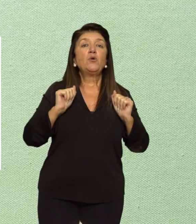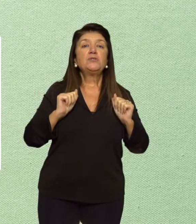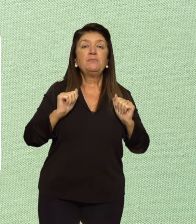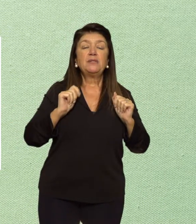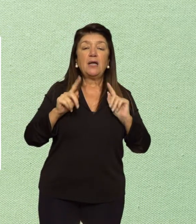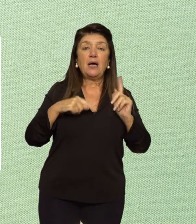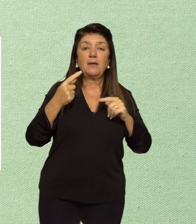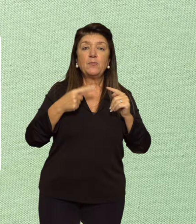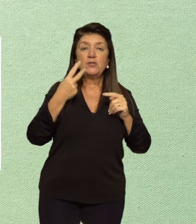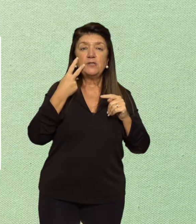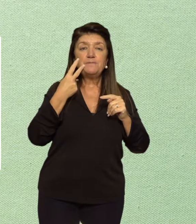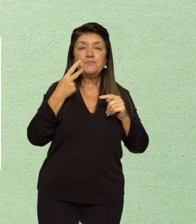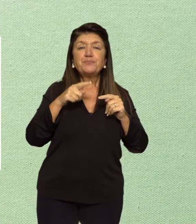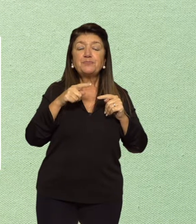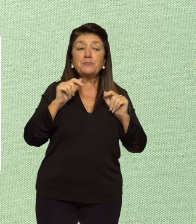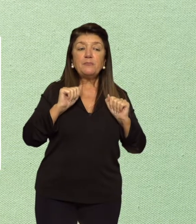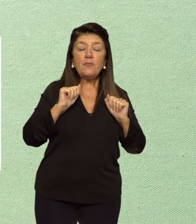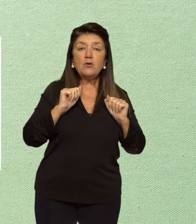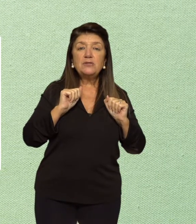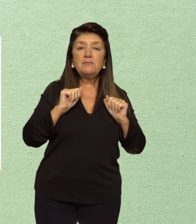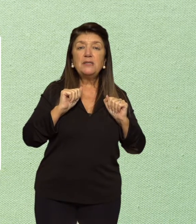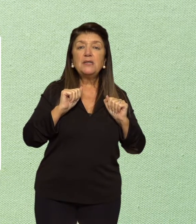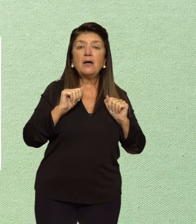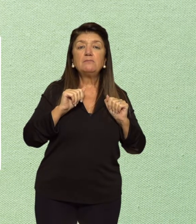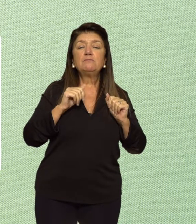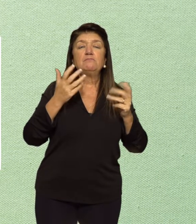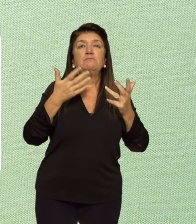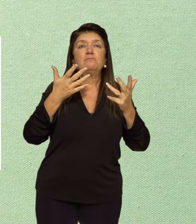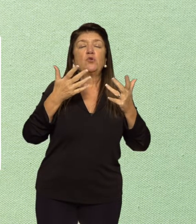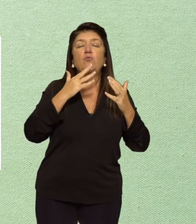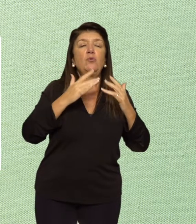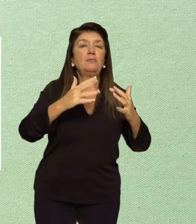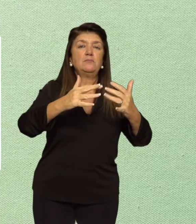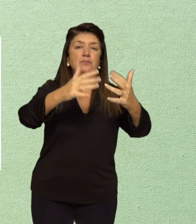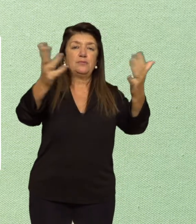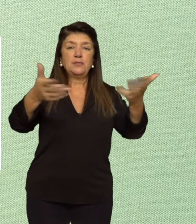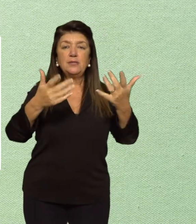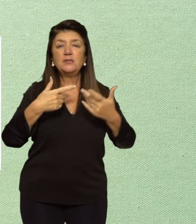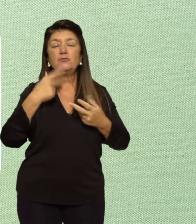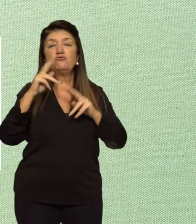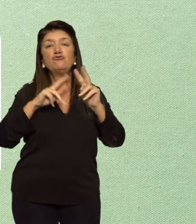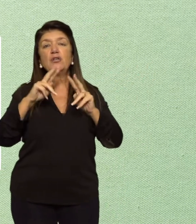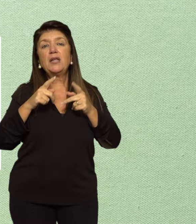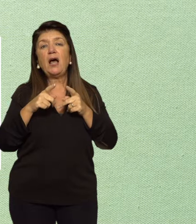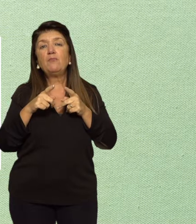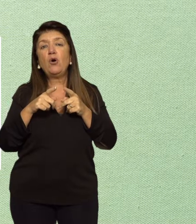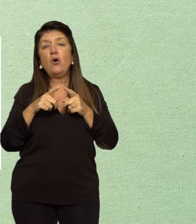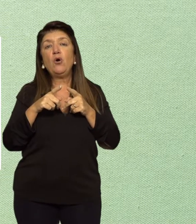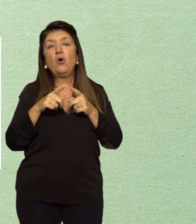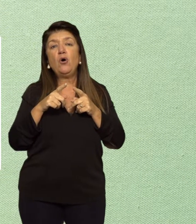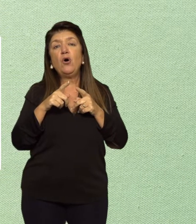e non necessariamente nascerci ma non divaghiamo... A nessuno verrebbe in mente di considerarla senza termine